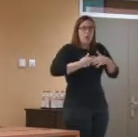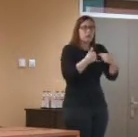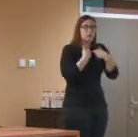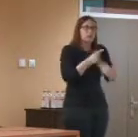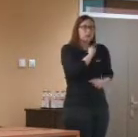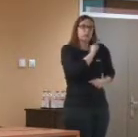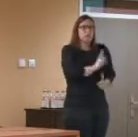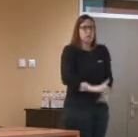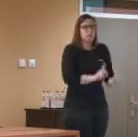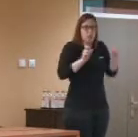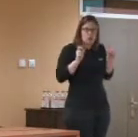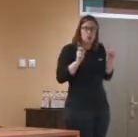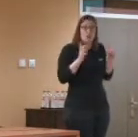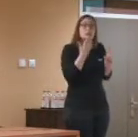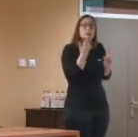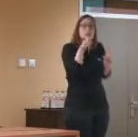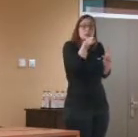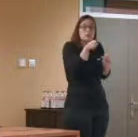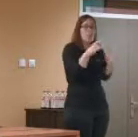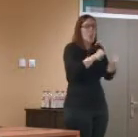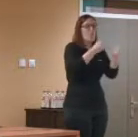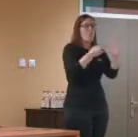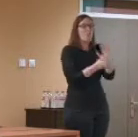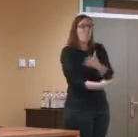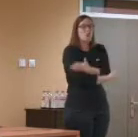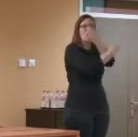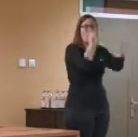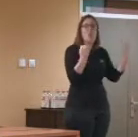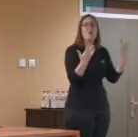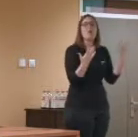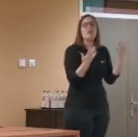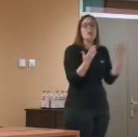Lo que se ocultaba detrás de esos grandes proyectos era mucho dinero en juego y muchas tramas de